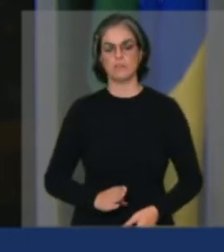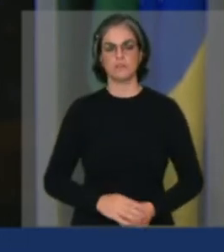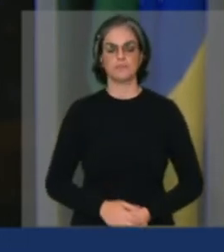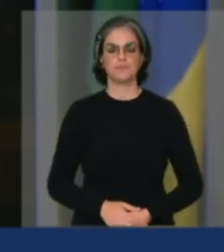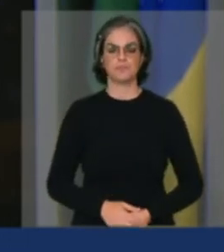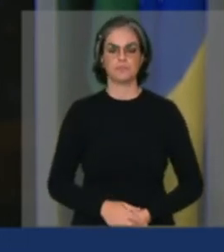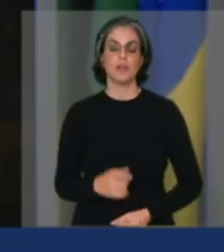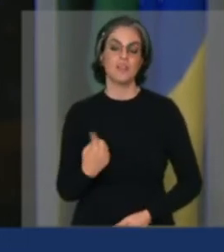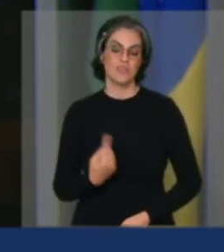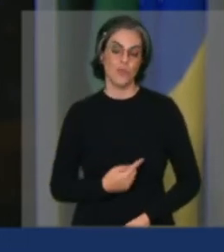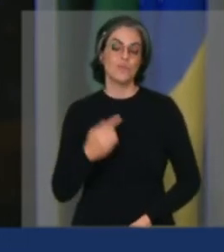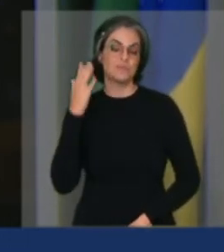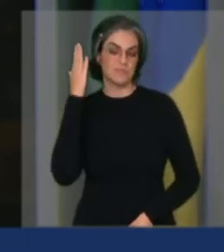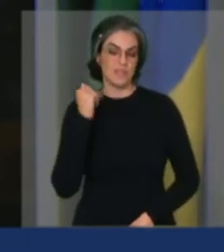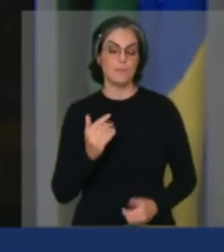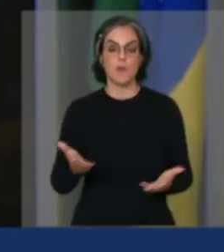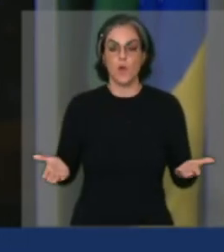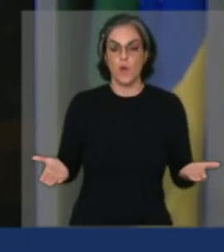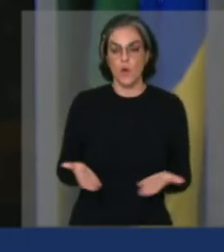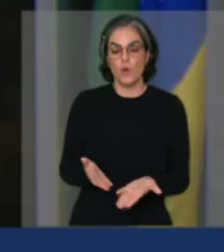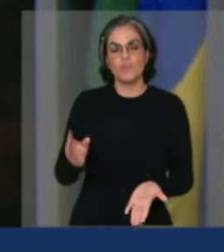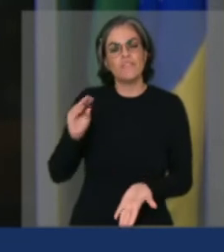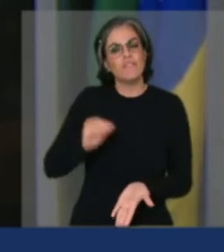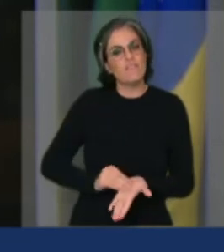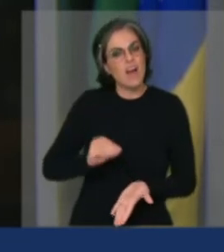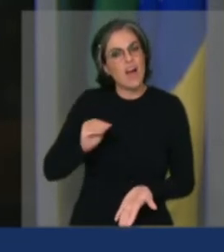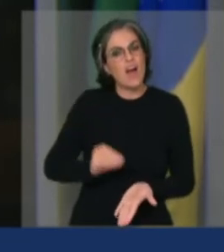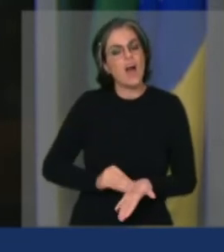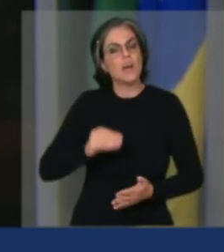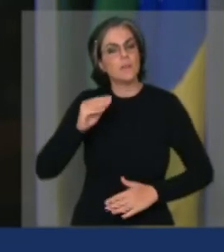EFETIVO DA POLÍCIA FEDERAL, E QUE ESTES APROVADOS, NESTE